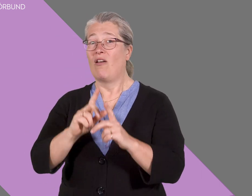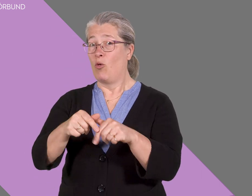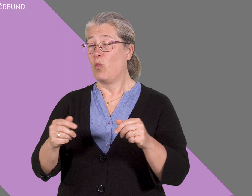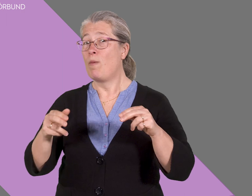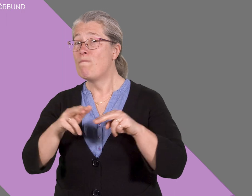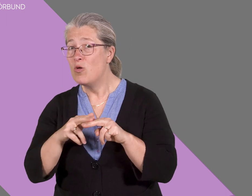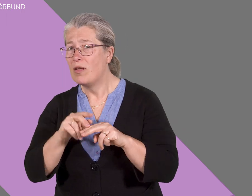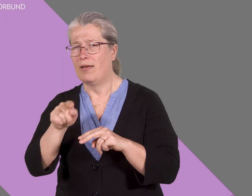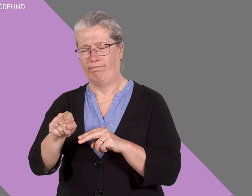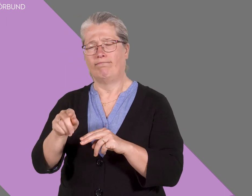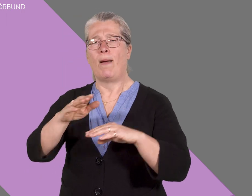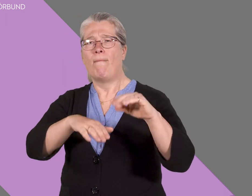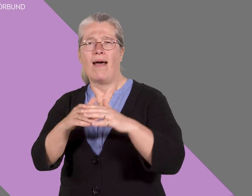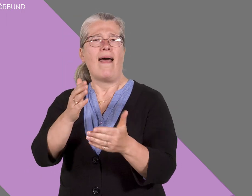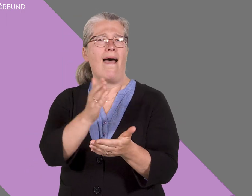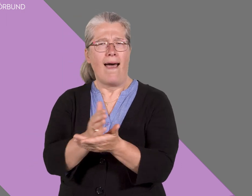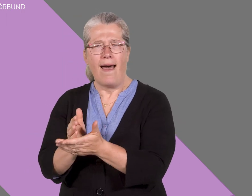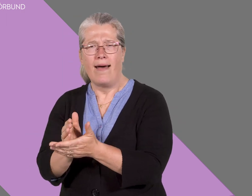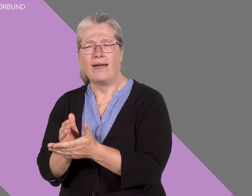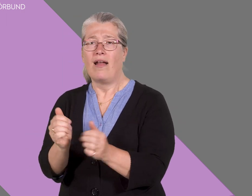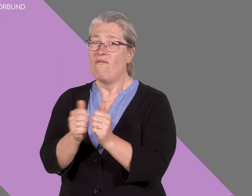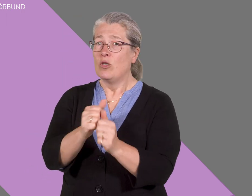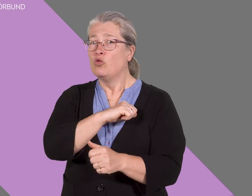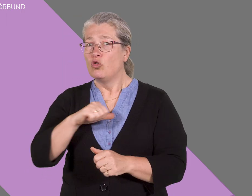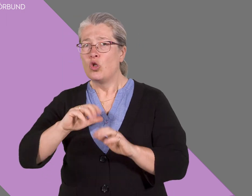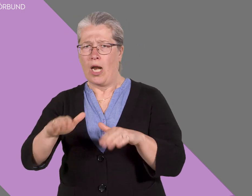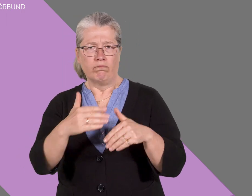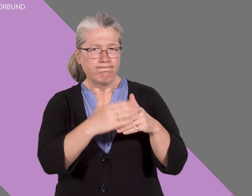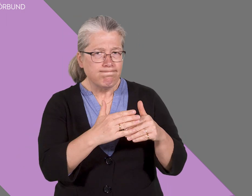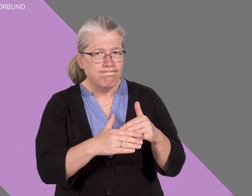Vid mötet behandlas de ärenden som styrelsen har berett -